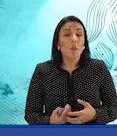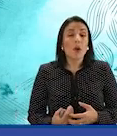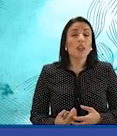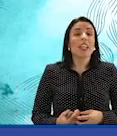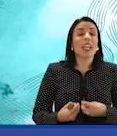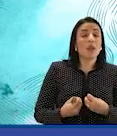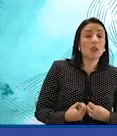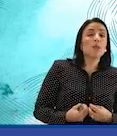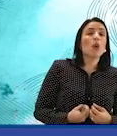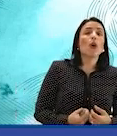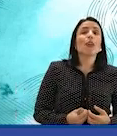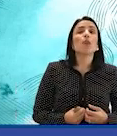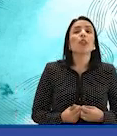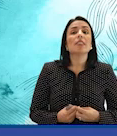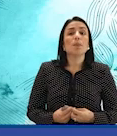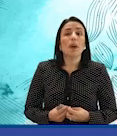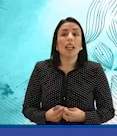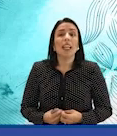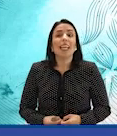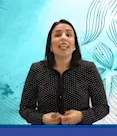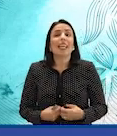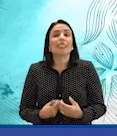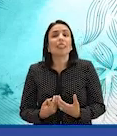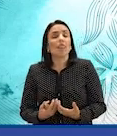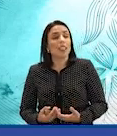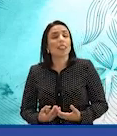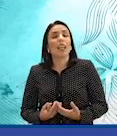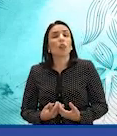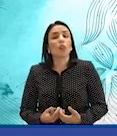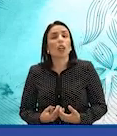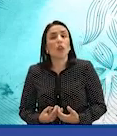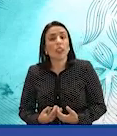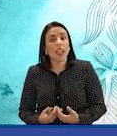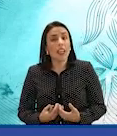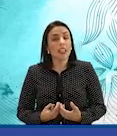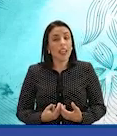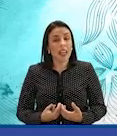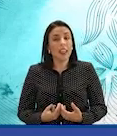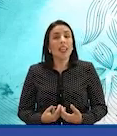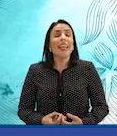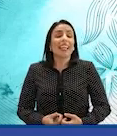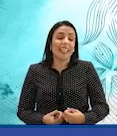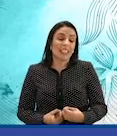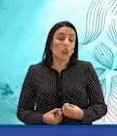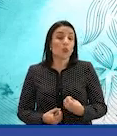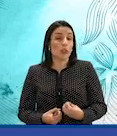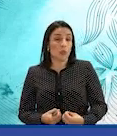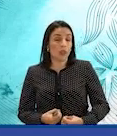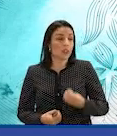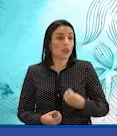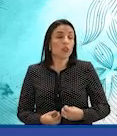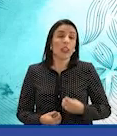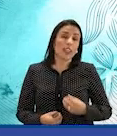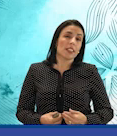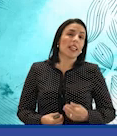Porque el mismo Código Municipal le establece a la Contraloría General que si los presupuestos no ingresan